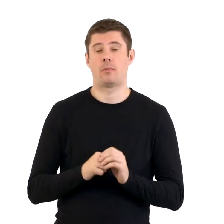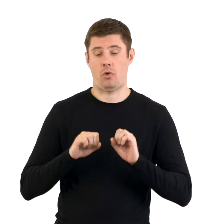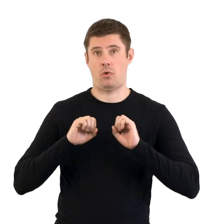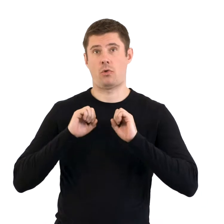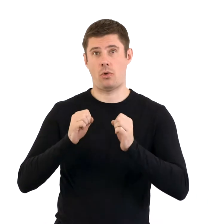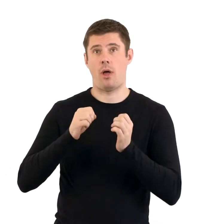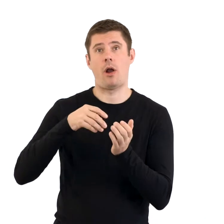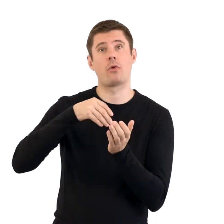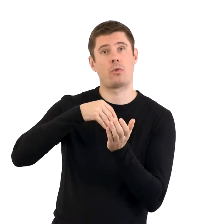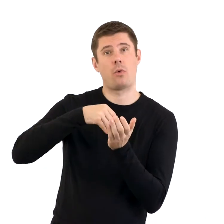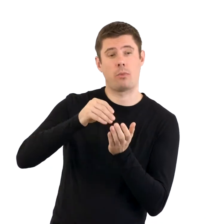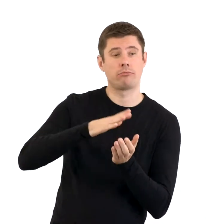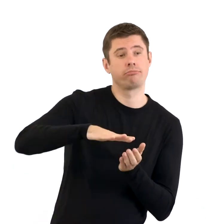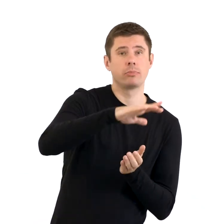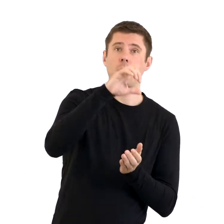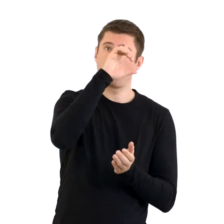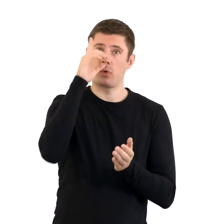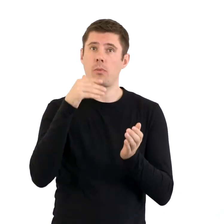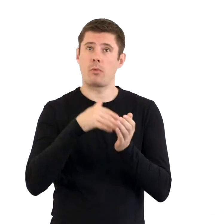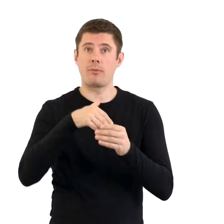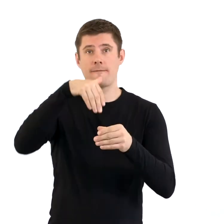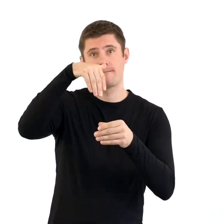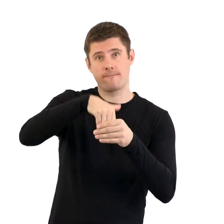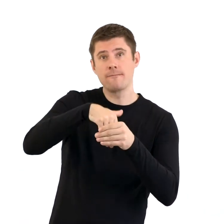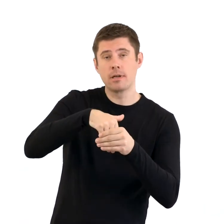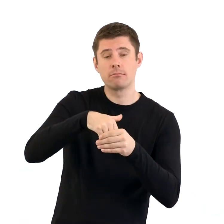Działalnością odpłatną pożytku publicznego jest: